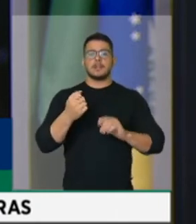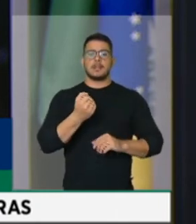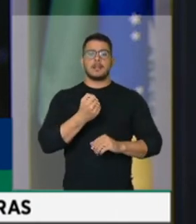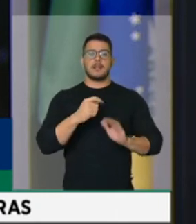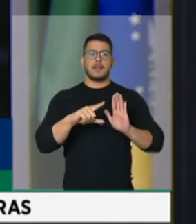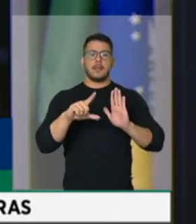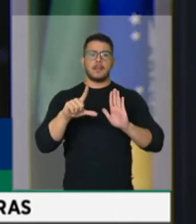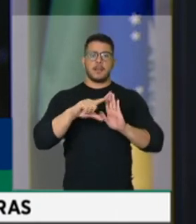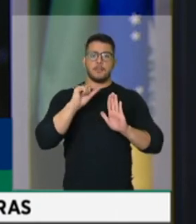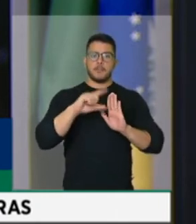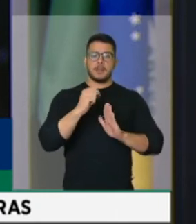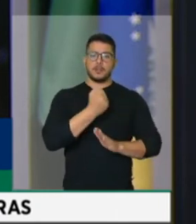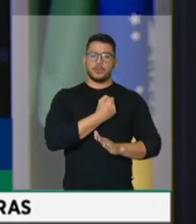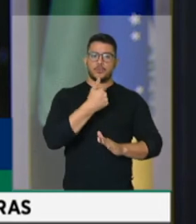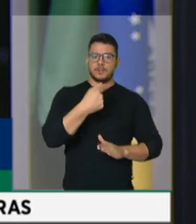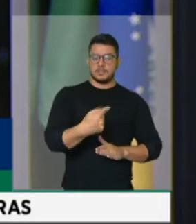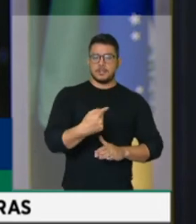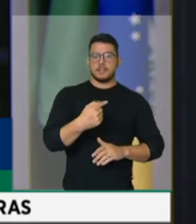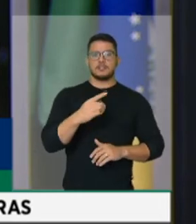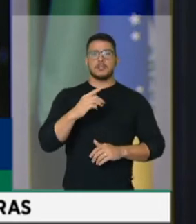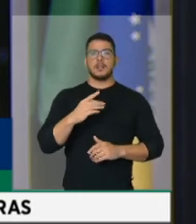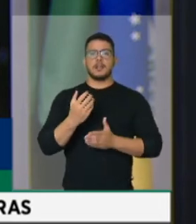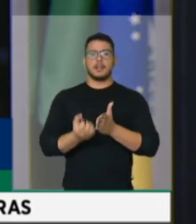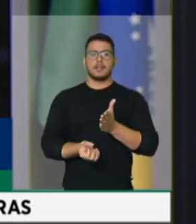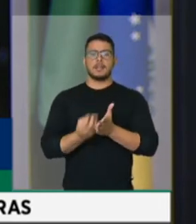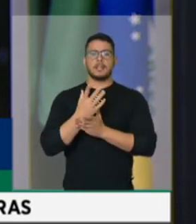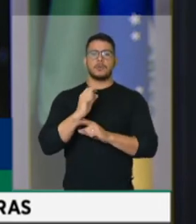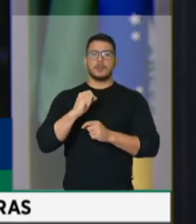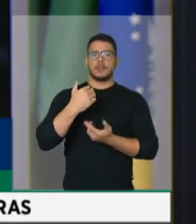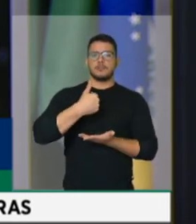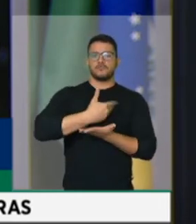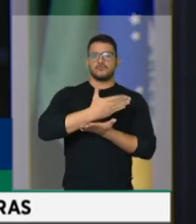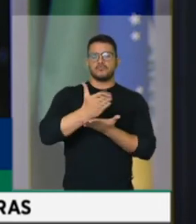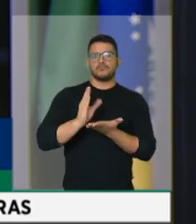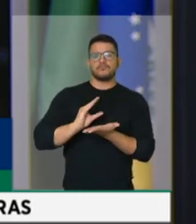DESSE EMPREENDIMENTOS. NESSE SENTIDO, ACATAMOS A EMENDA DE PLENÁRIO N° 12 DO DEPUTADO VICTOR HUGO. DESTACAMOS O